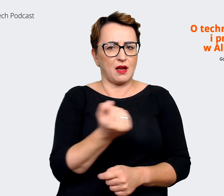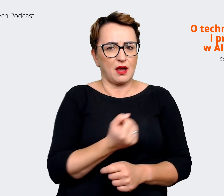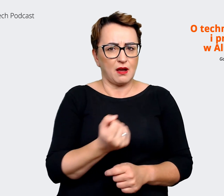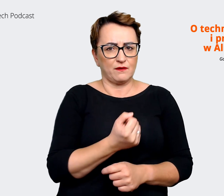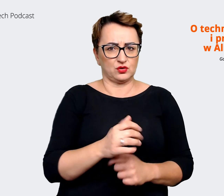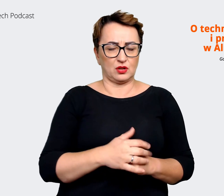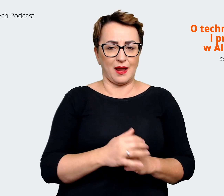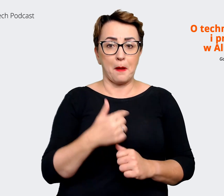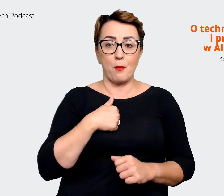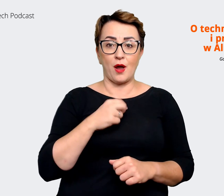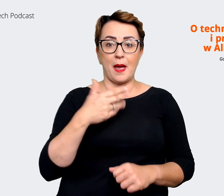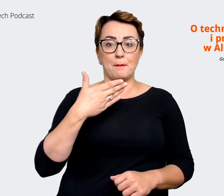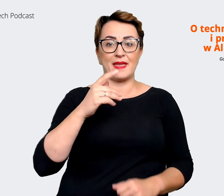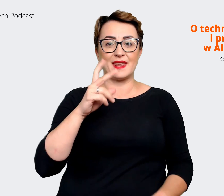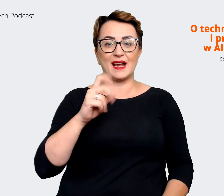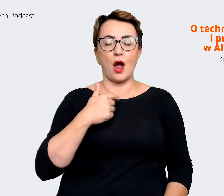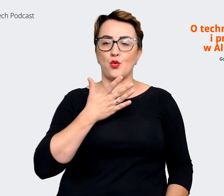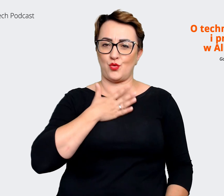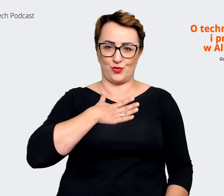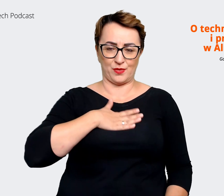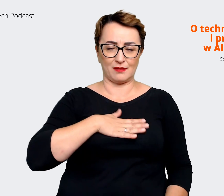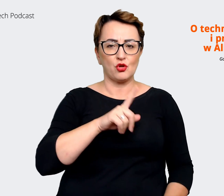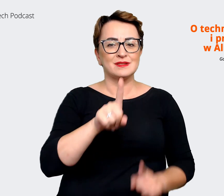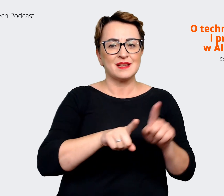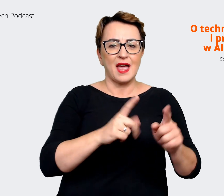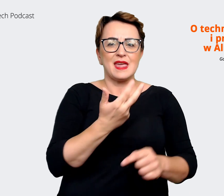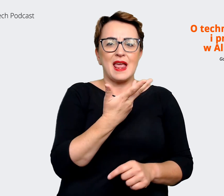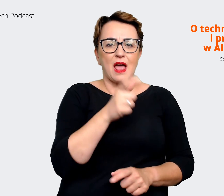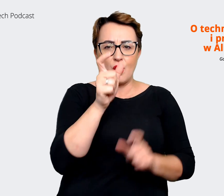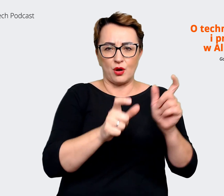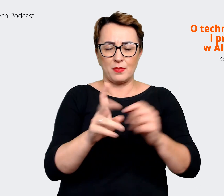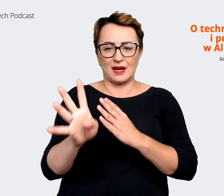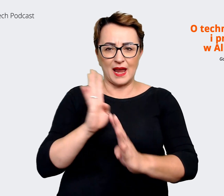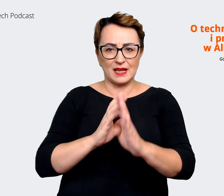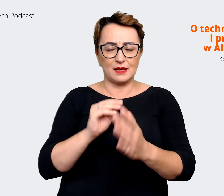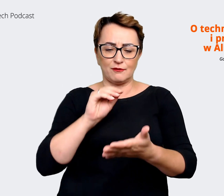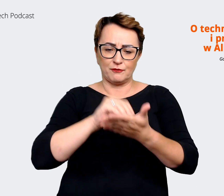moja ulubiona metryka. Czyli ilu klientów wchodząc na formularz opcji dostawy. Ten,